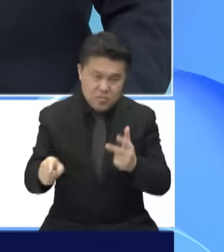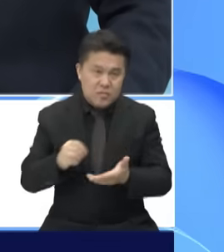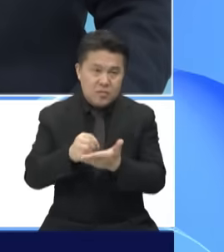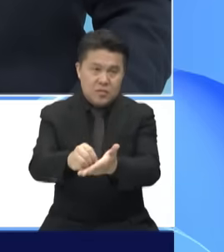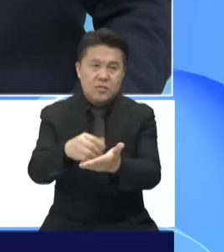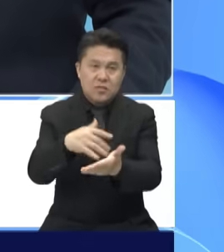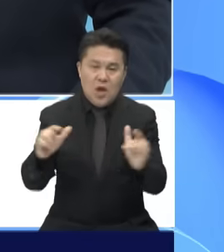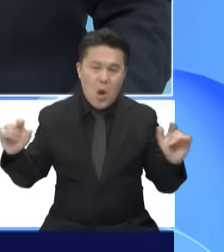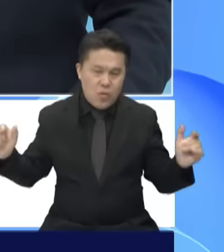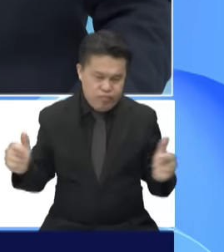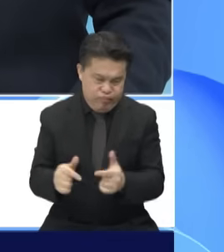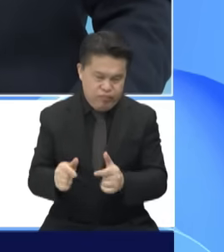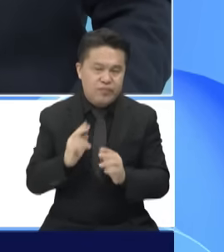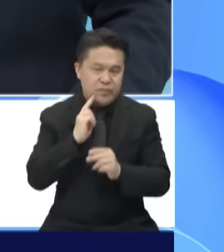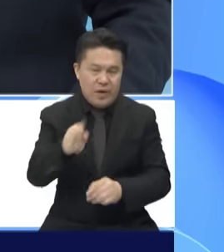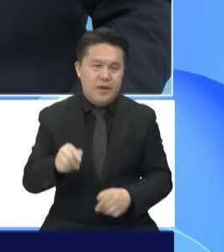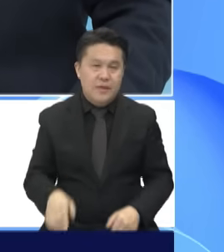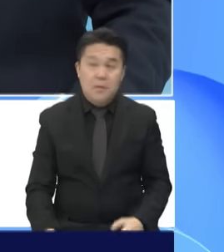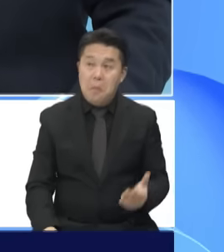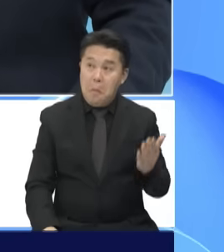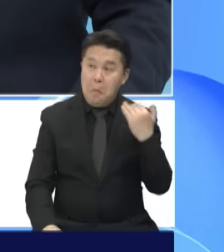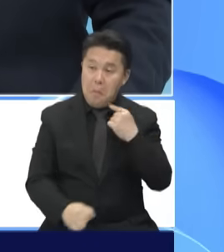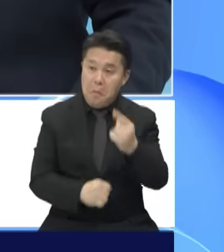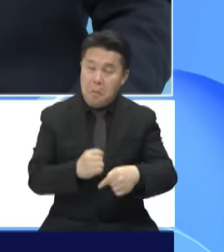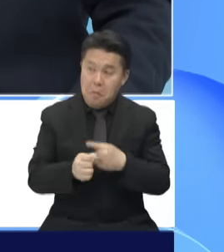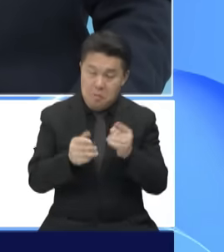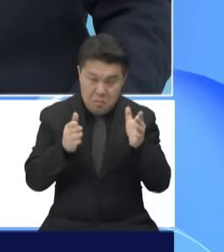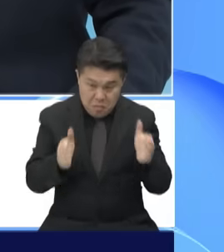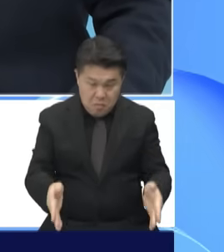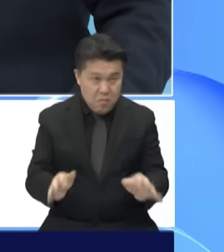줄어들고 있고 최근 1년만 놓고 보면 거의